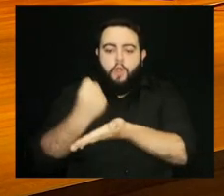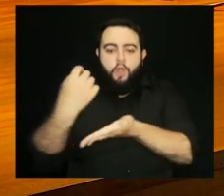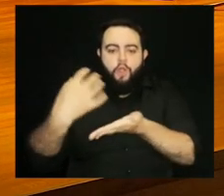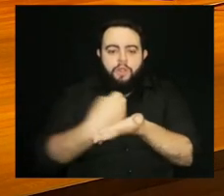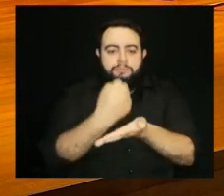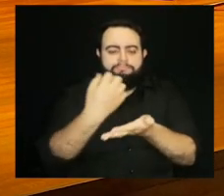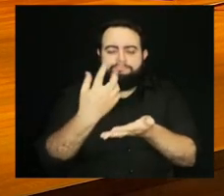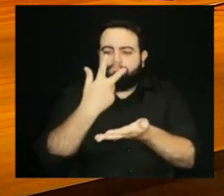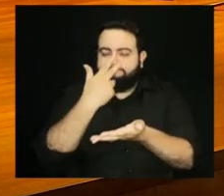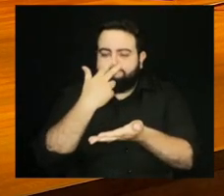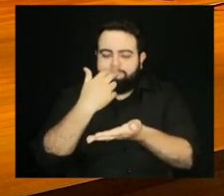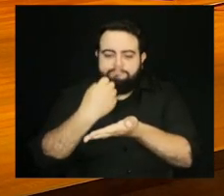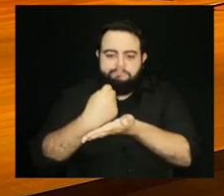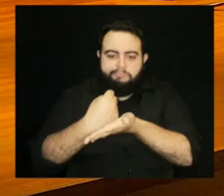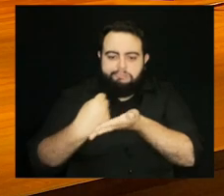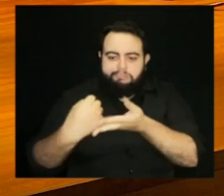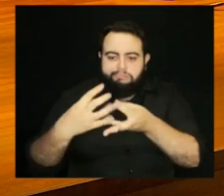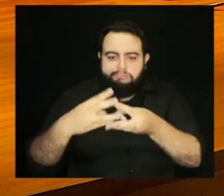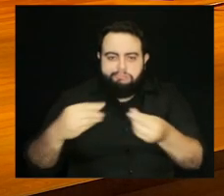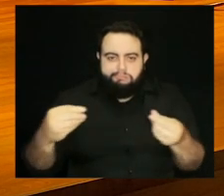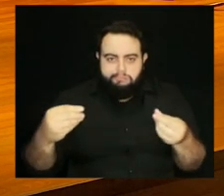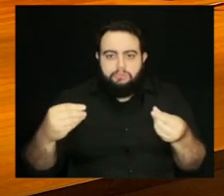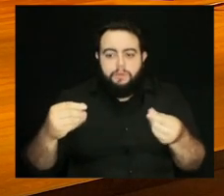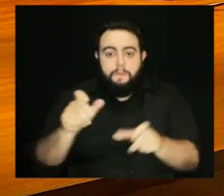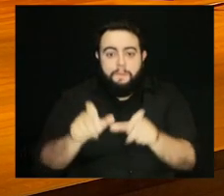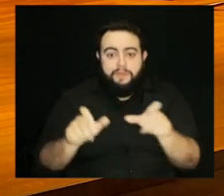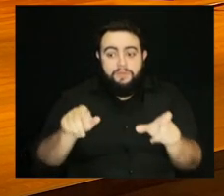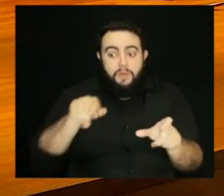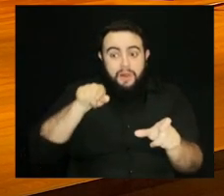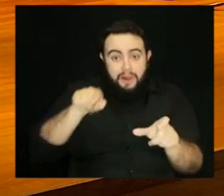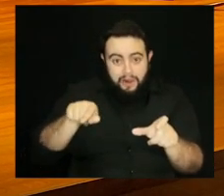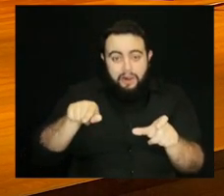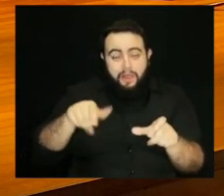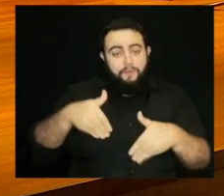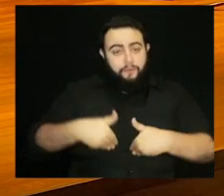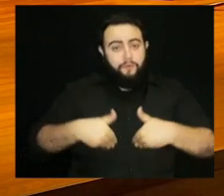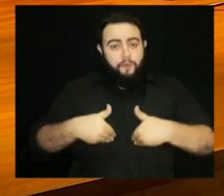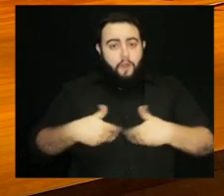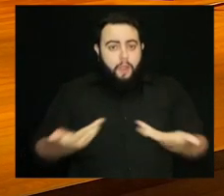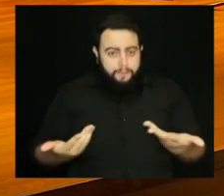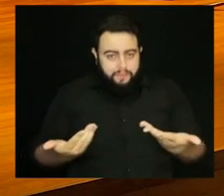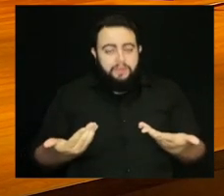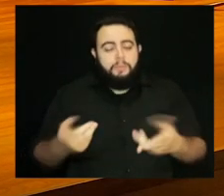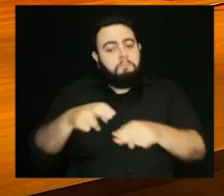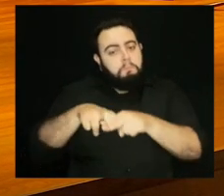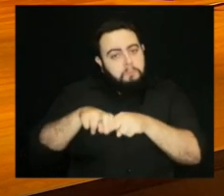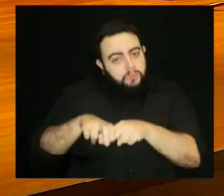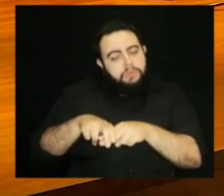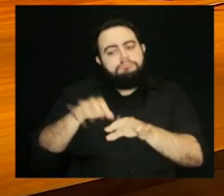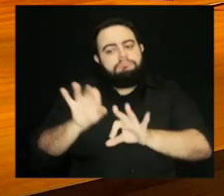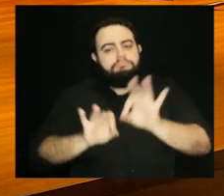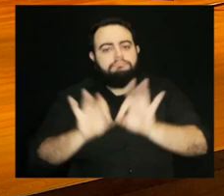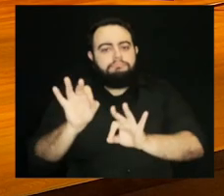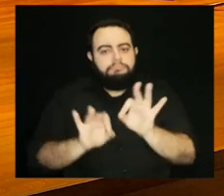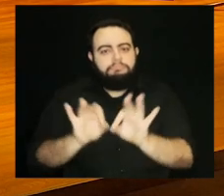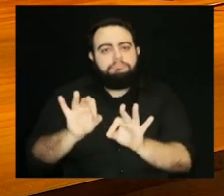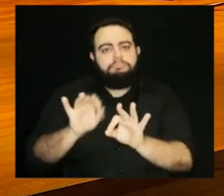tava literalmente passando fome lá. Então armou-se um projeto de trazer esses imigrantes açorianos